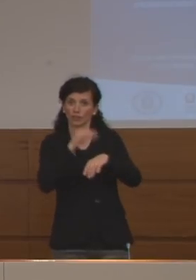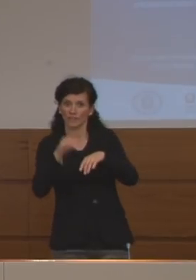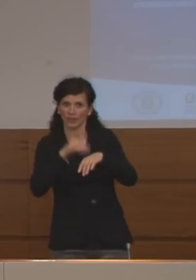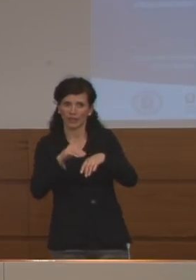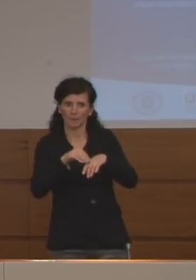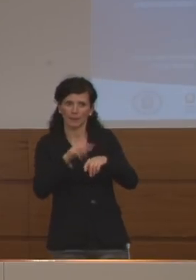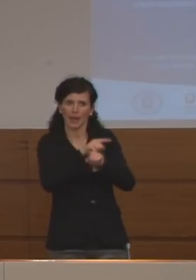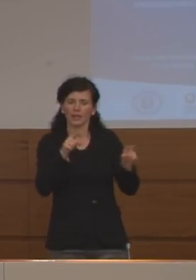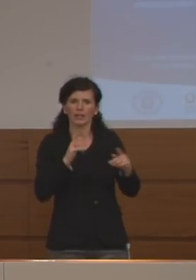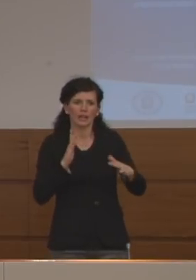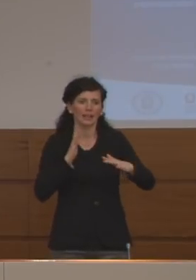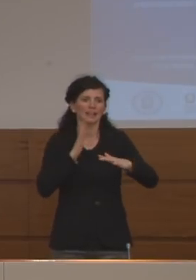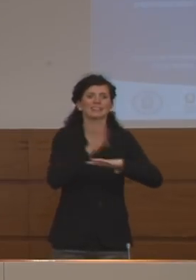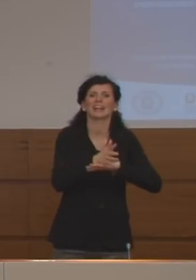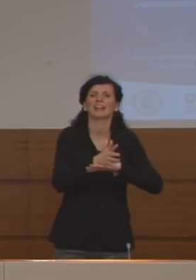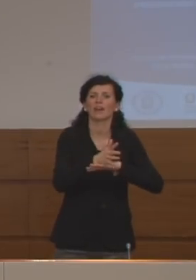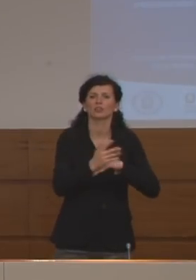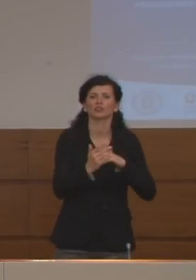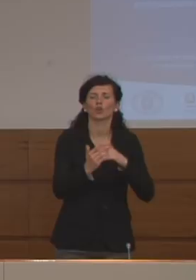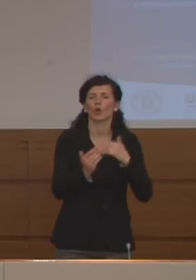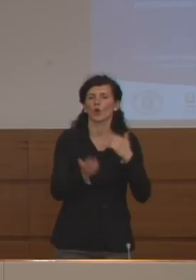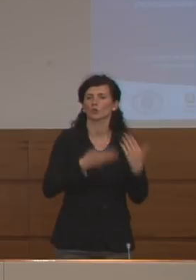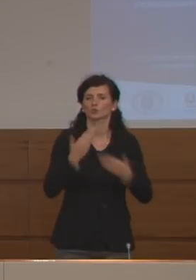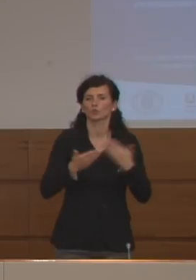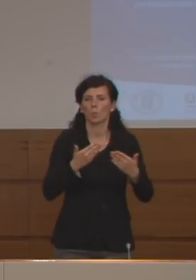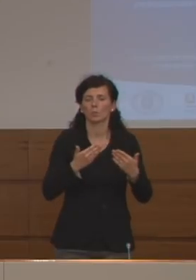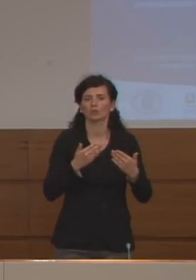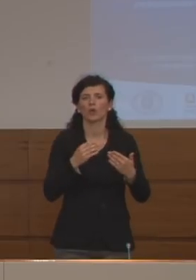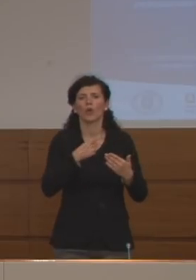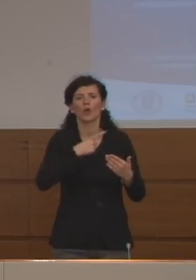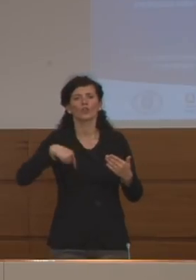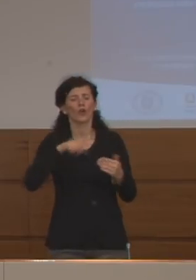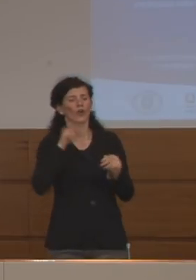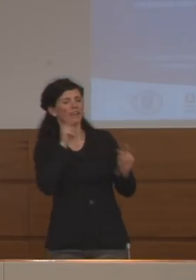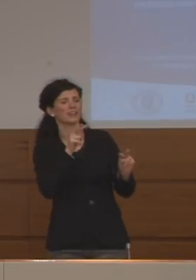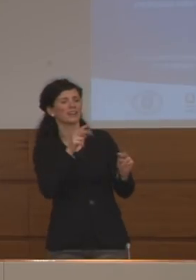e non un decesso, se vogliamo dirla in maniera brutale. Ma sono quelle persone